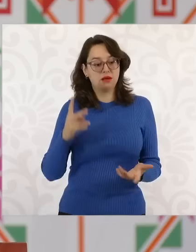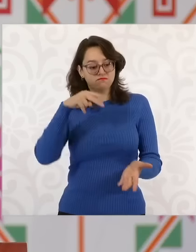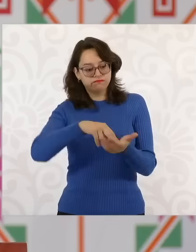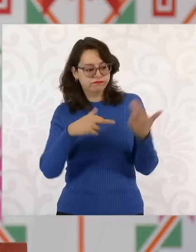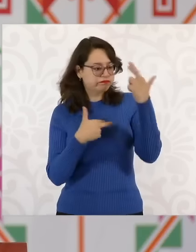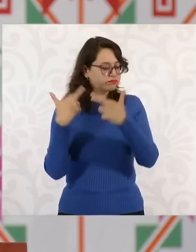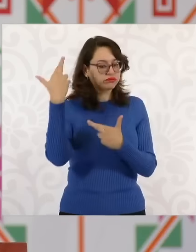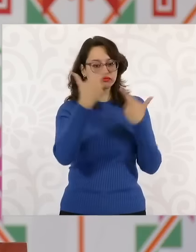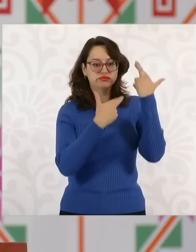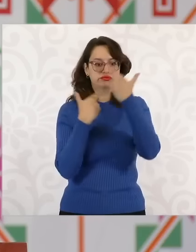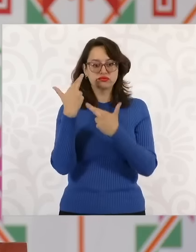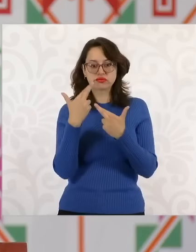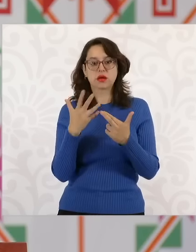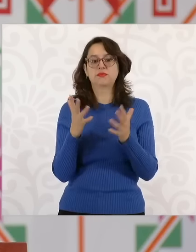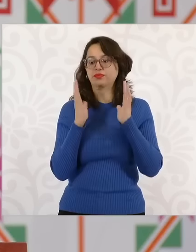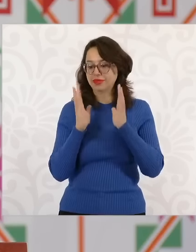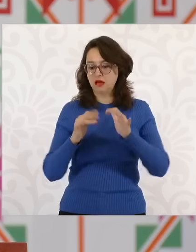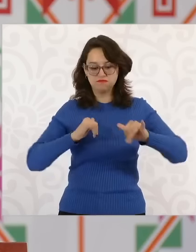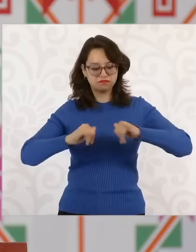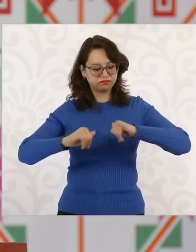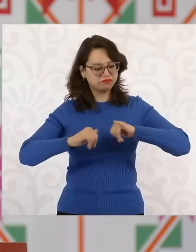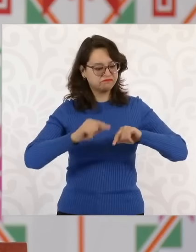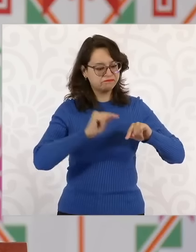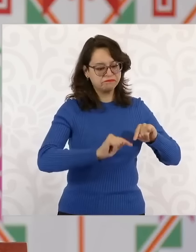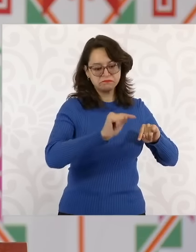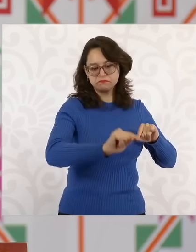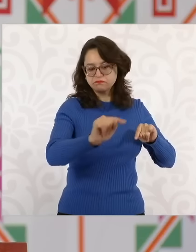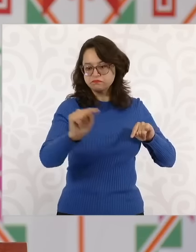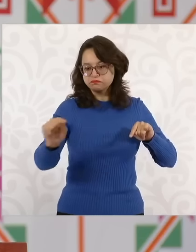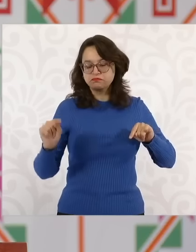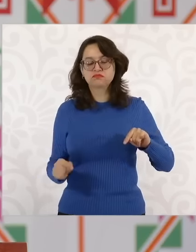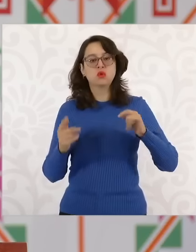Estamos ya colocando nuestra red topográfica, estamos iniciando vuelos lidas y todo y todo lo